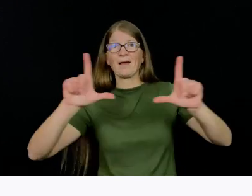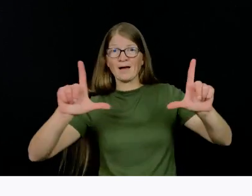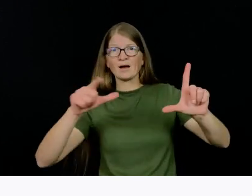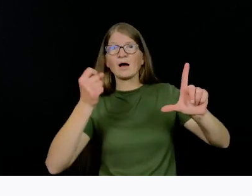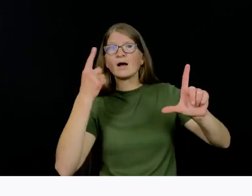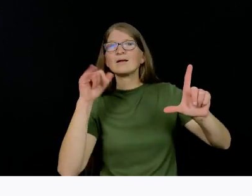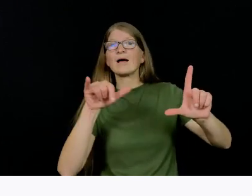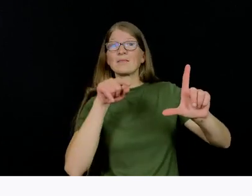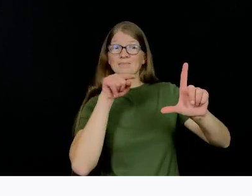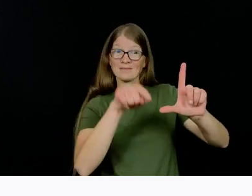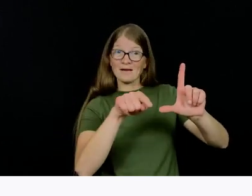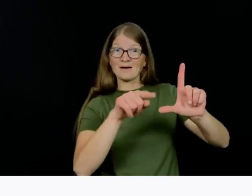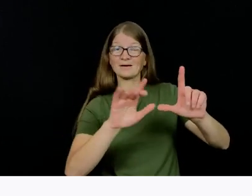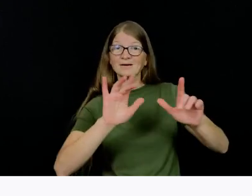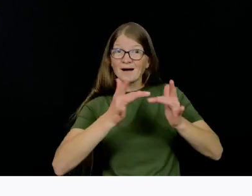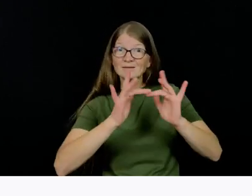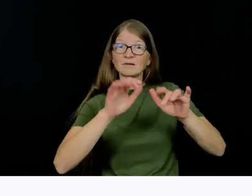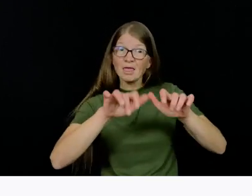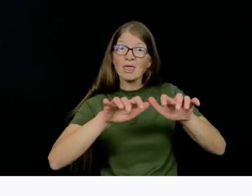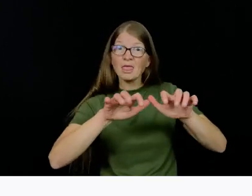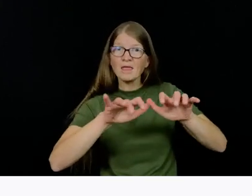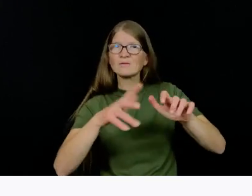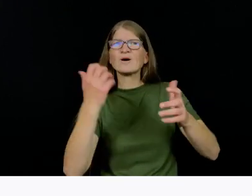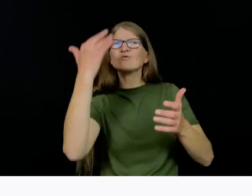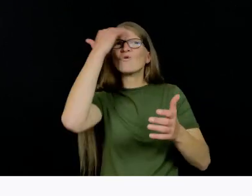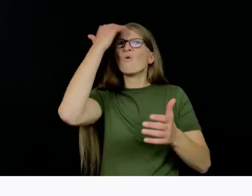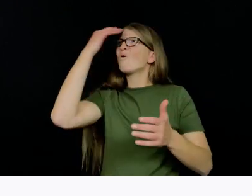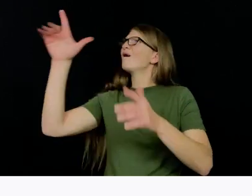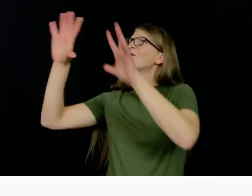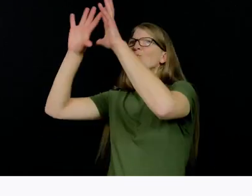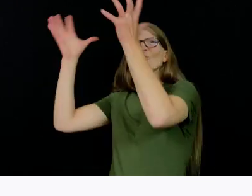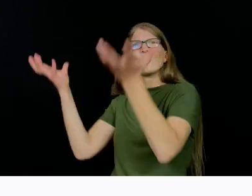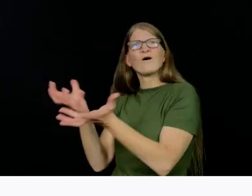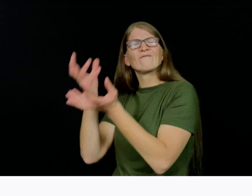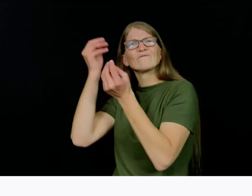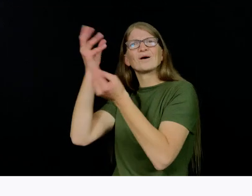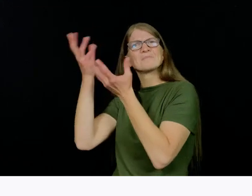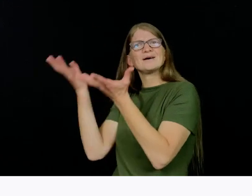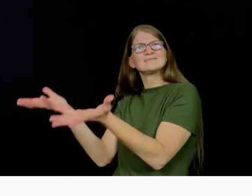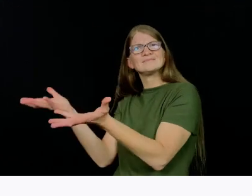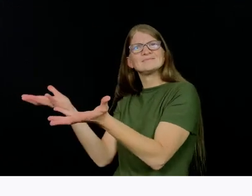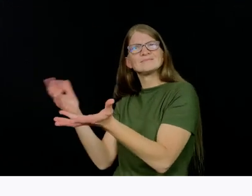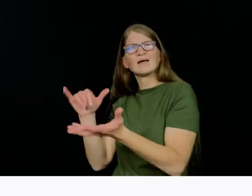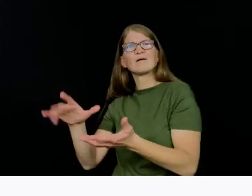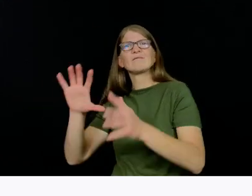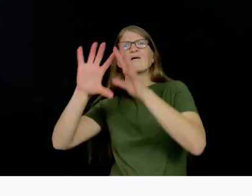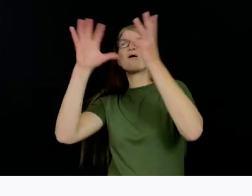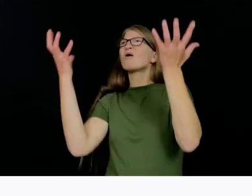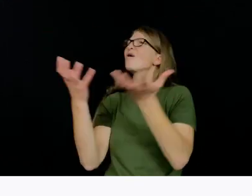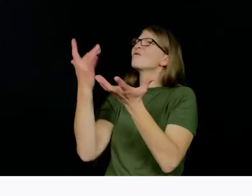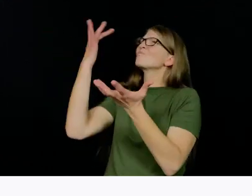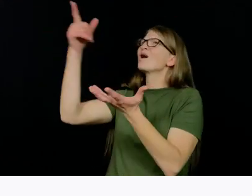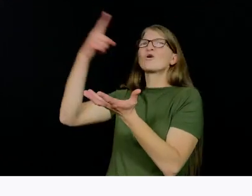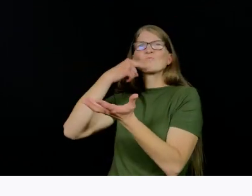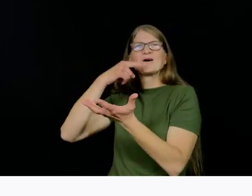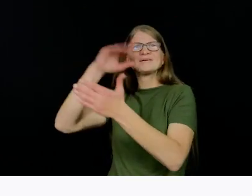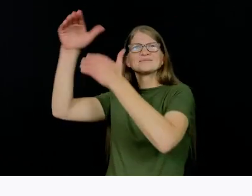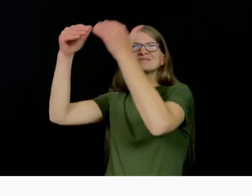بل يريدون معلومات عن العالم حولهم لماذا السماء حمراءٌ اليوم؟ ما مدى ازدحام متجر البقالة الذي أذهب إليه الآن؟